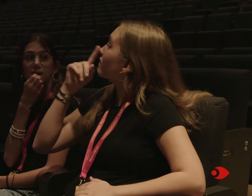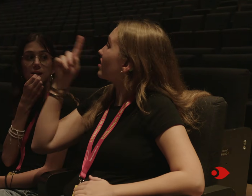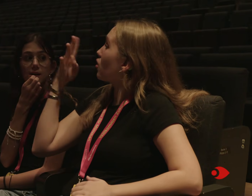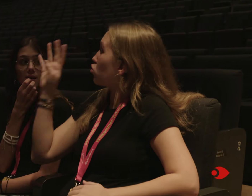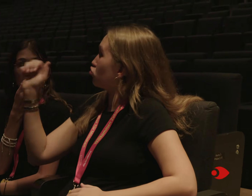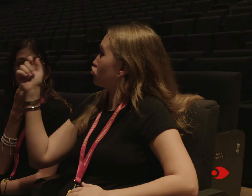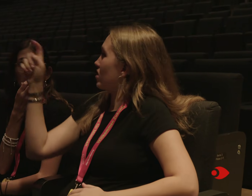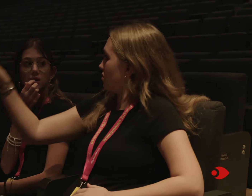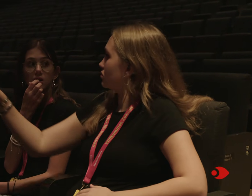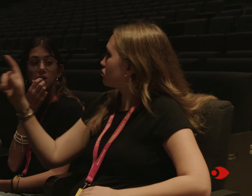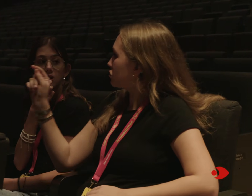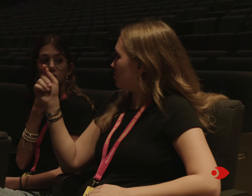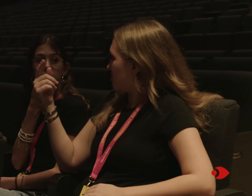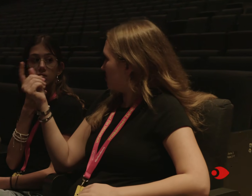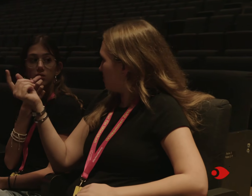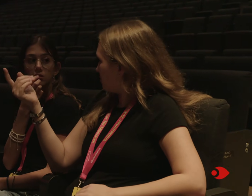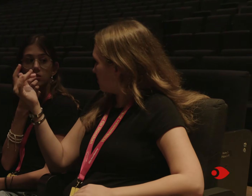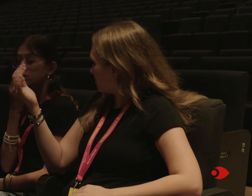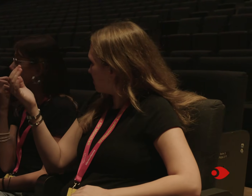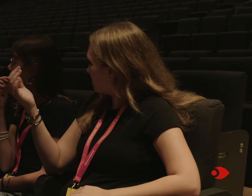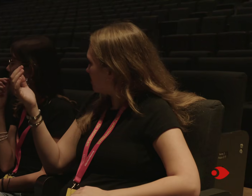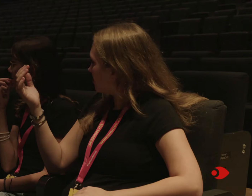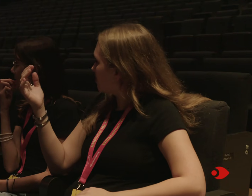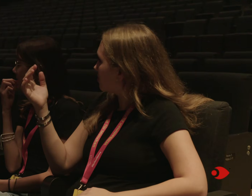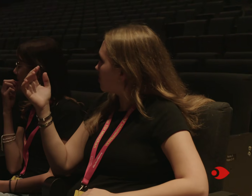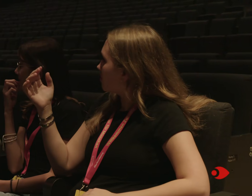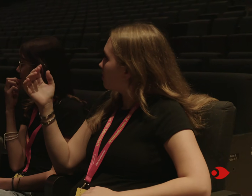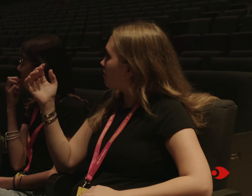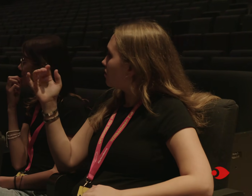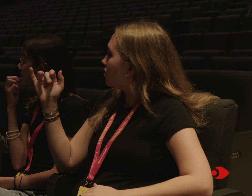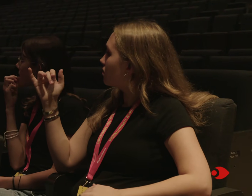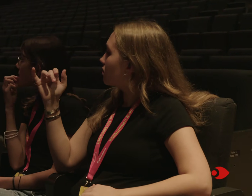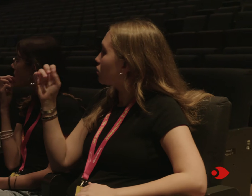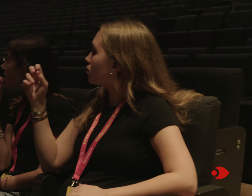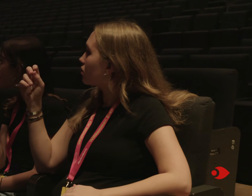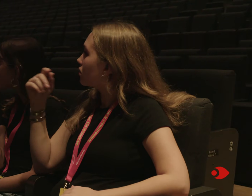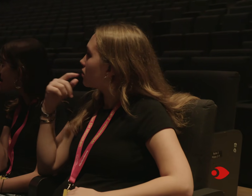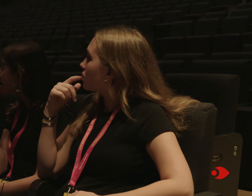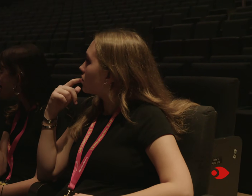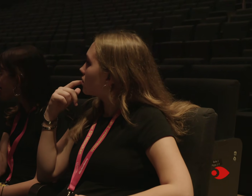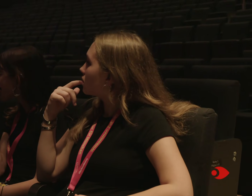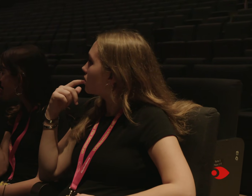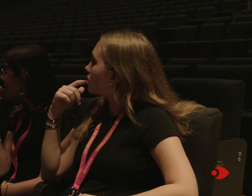Wärst du gegen 19 Uhr mit einem kurzen Interview einverstanden? Ah, okay.